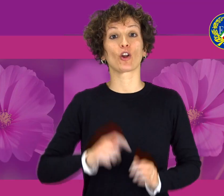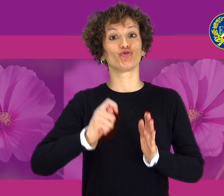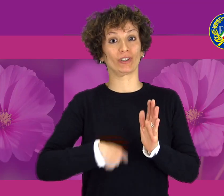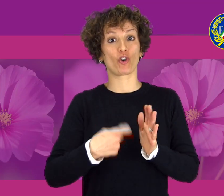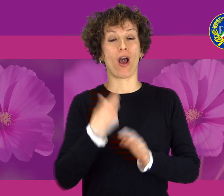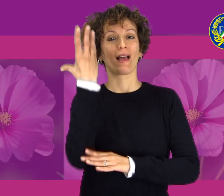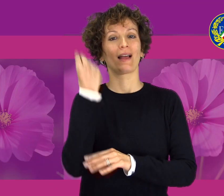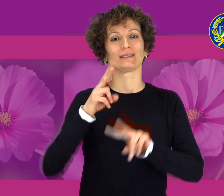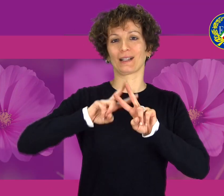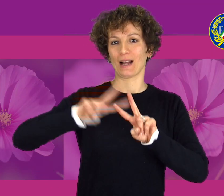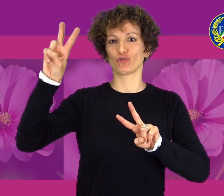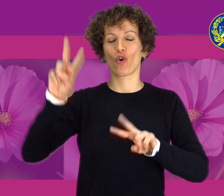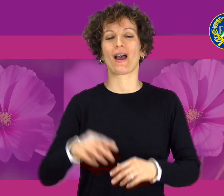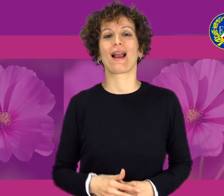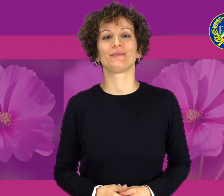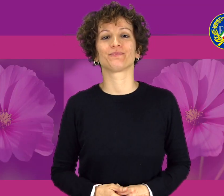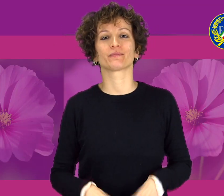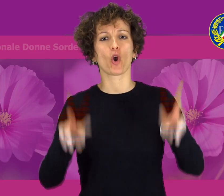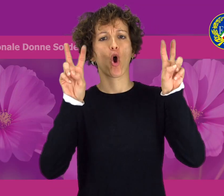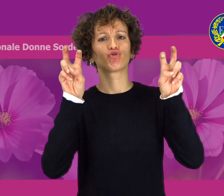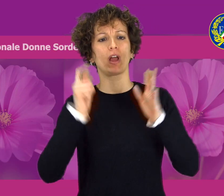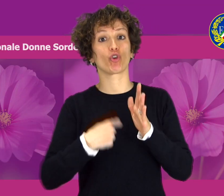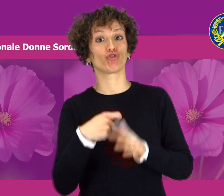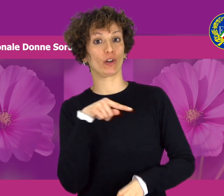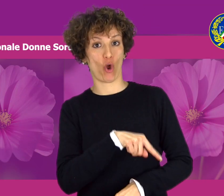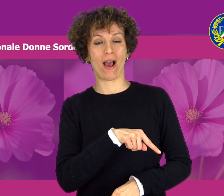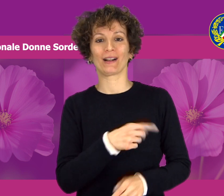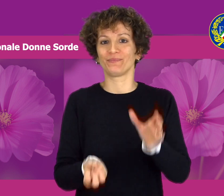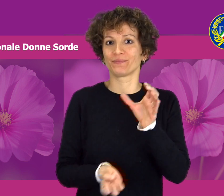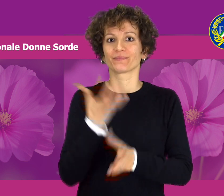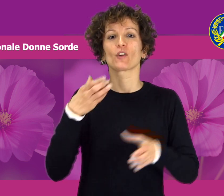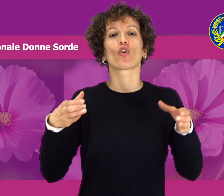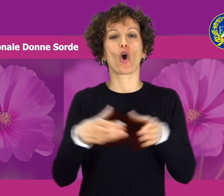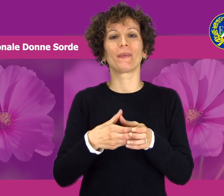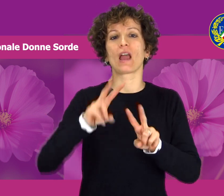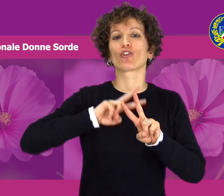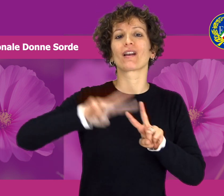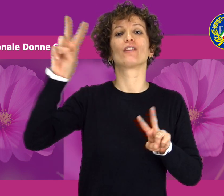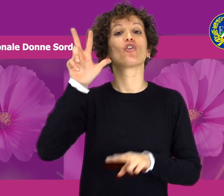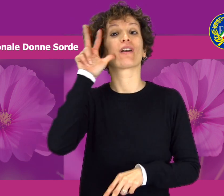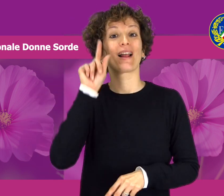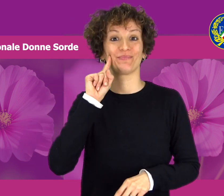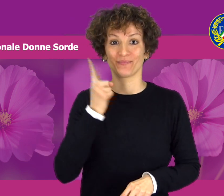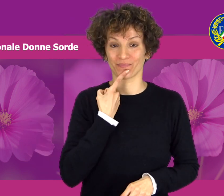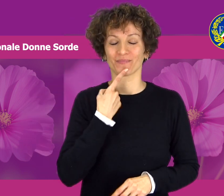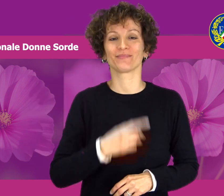Circolare ENS con oggetto: Istituzione Comitato Nazionale Donne Sorde